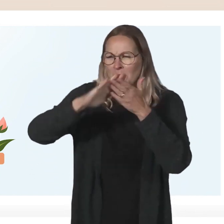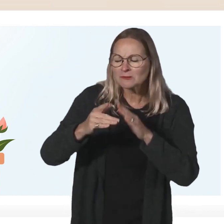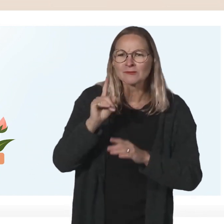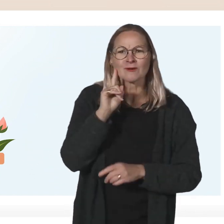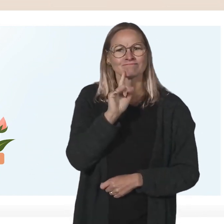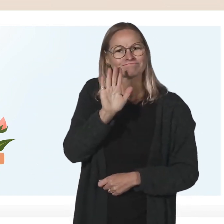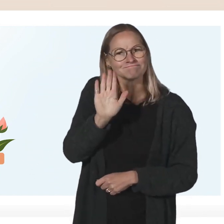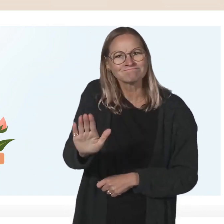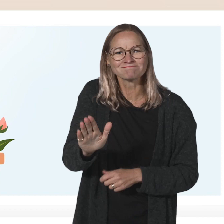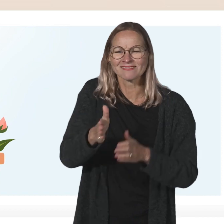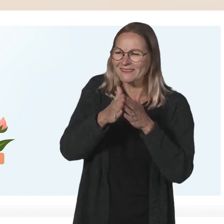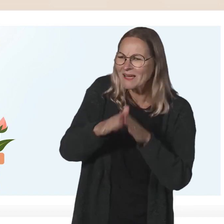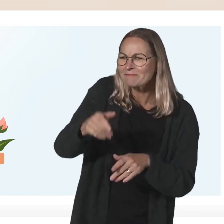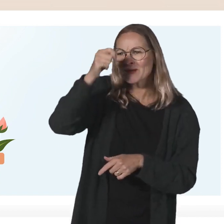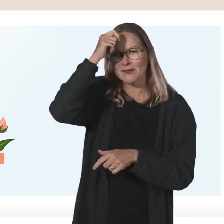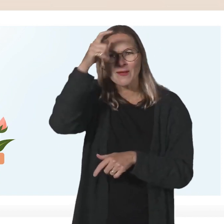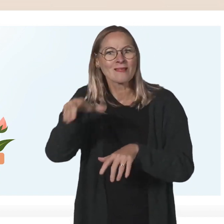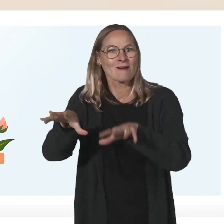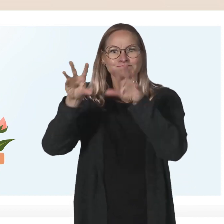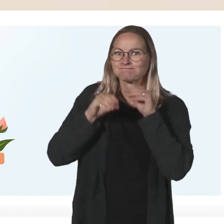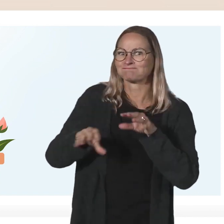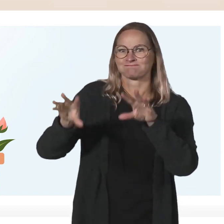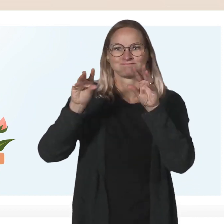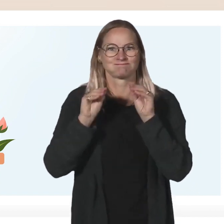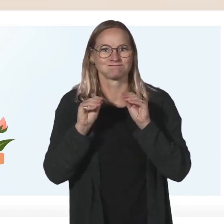kuurojen tapakulttuuriin.